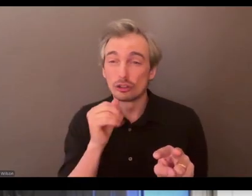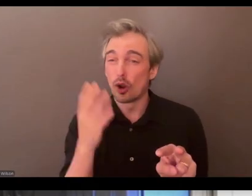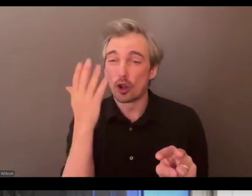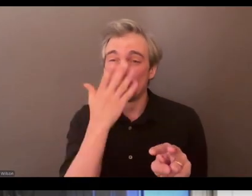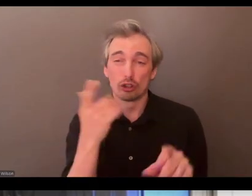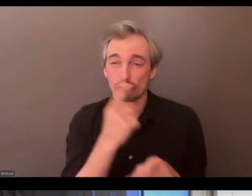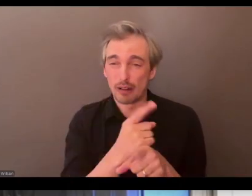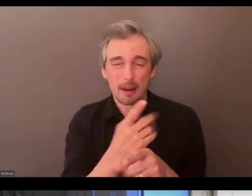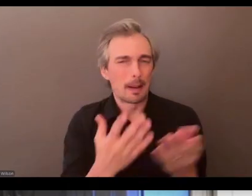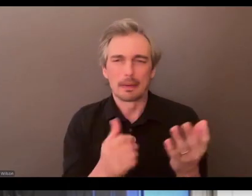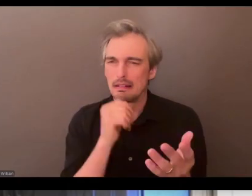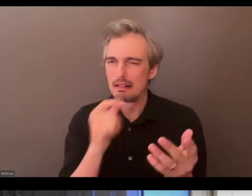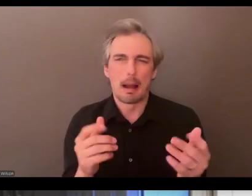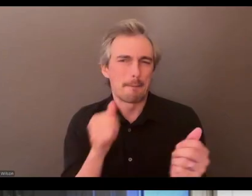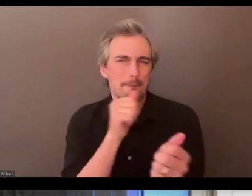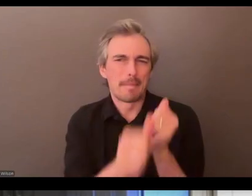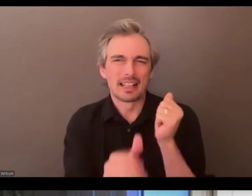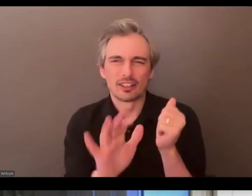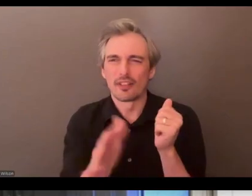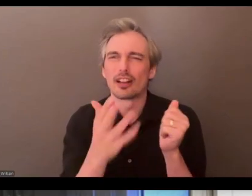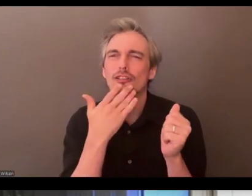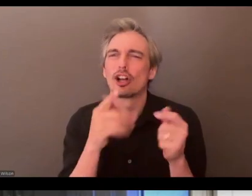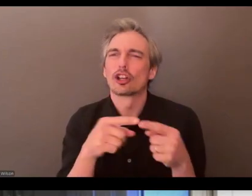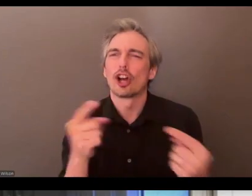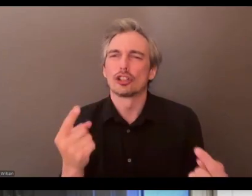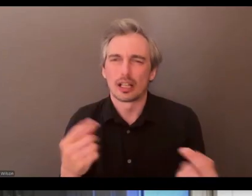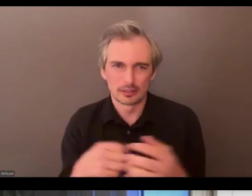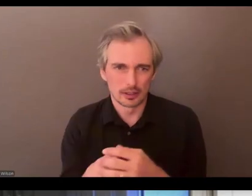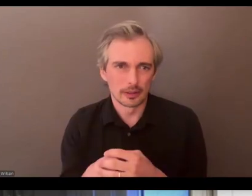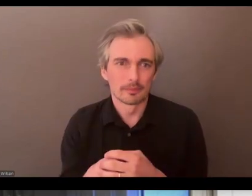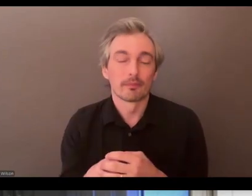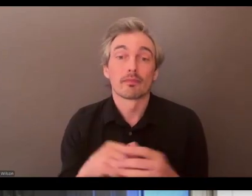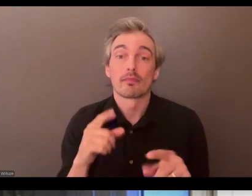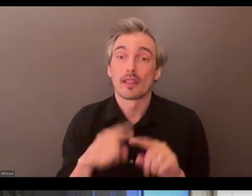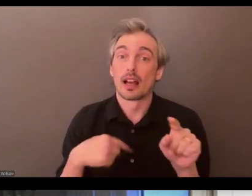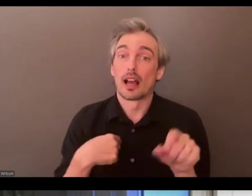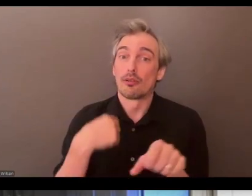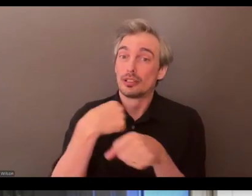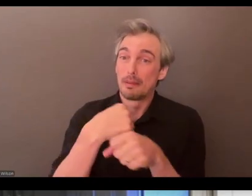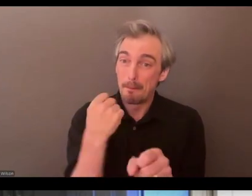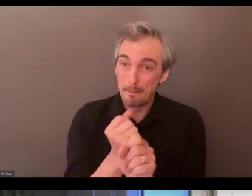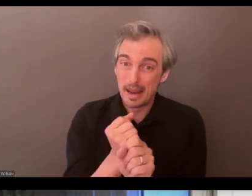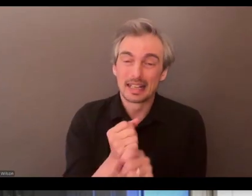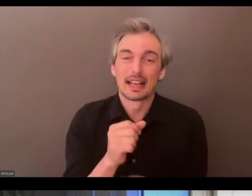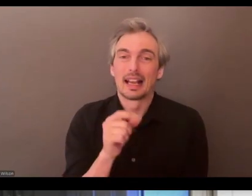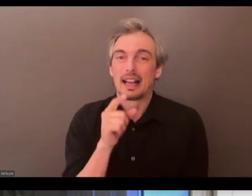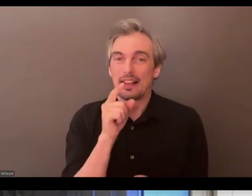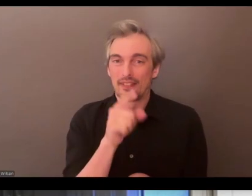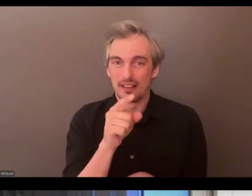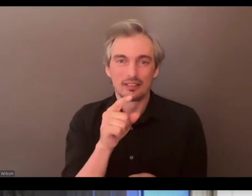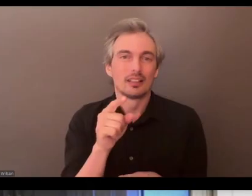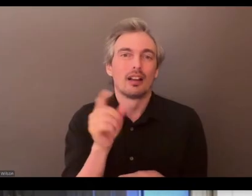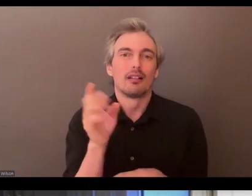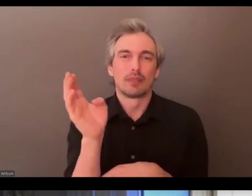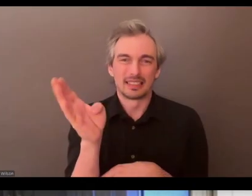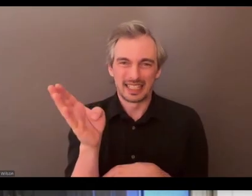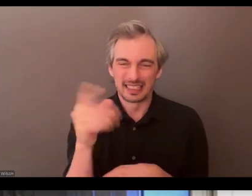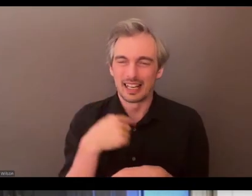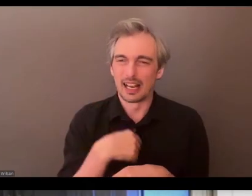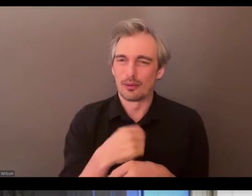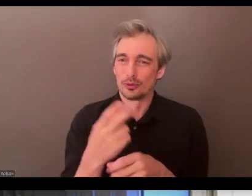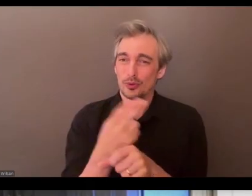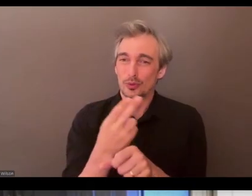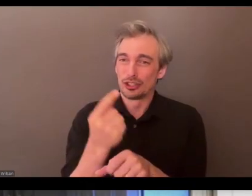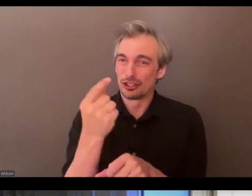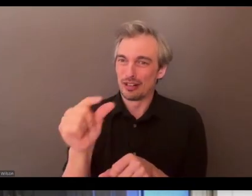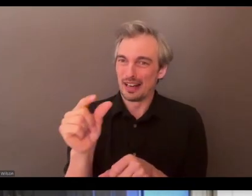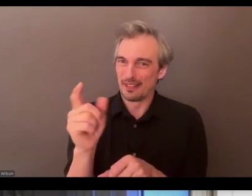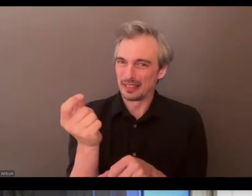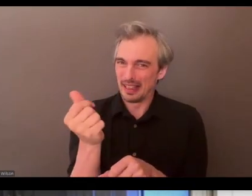しかし、このプレゼンテ ーションを作成しているときに、自分でも気 づかずにコントラスト比にわずかに足りない緑色を使ってしまいました。